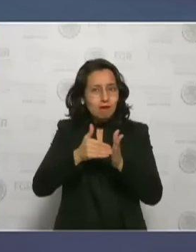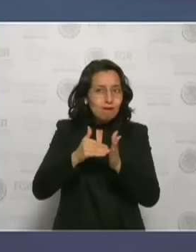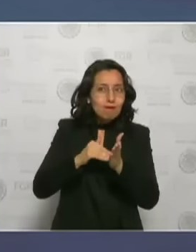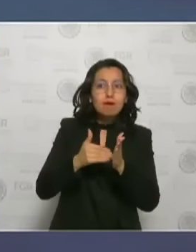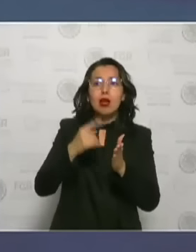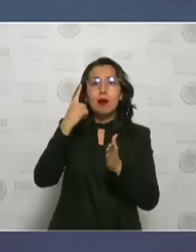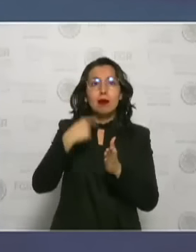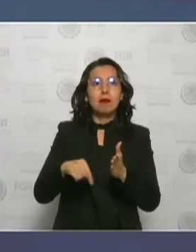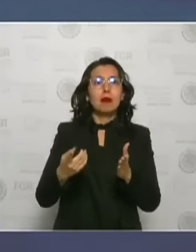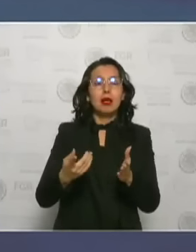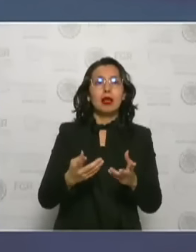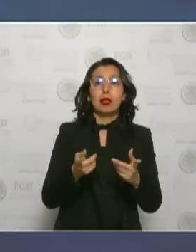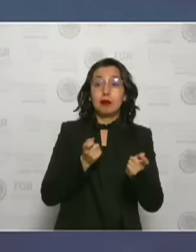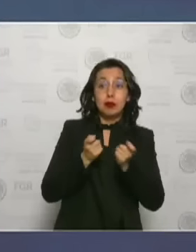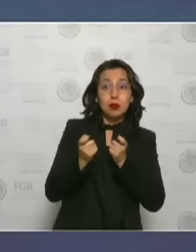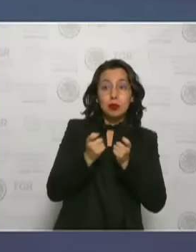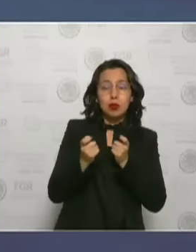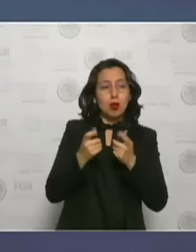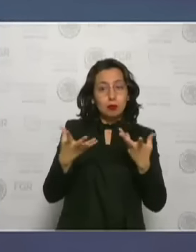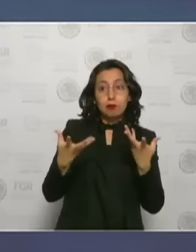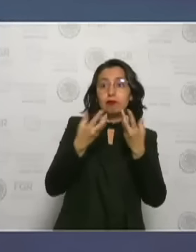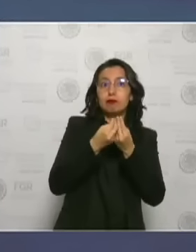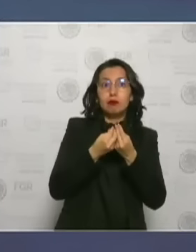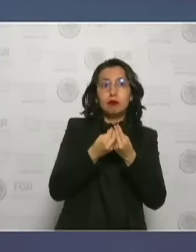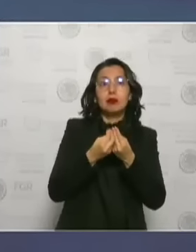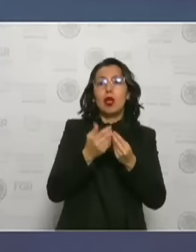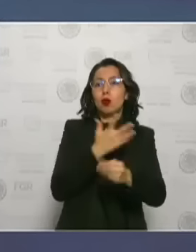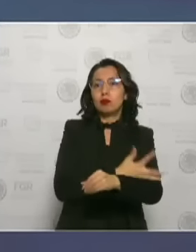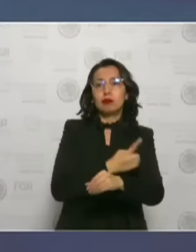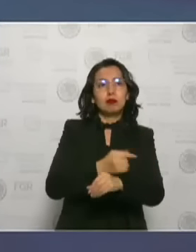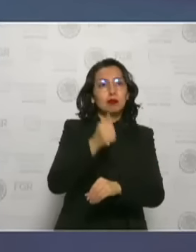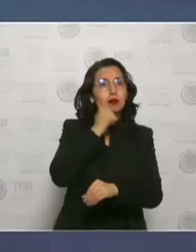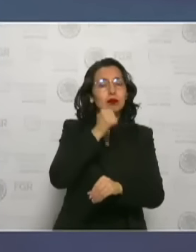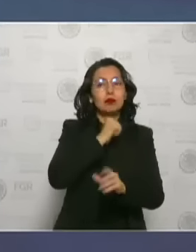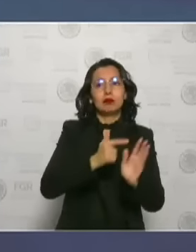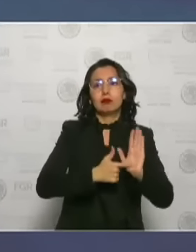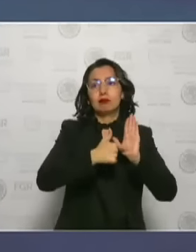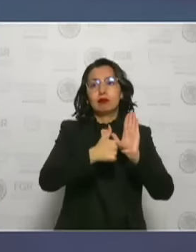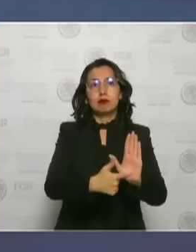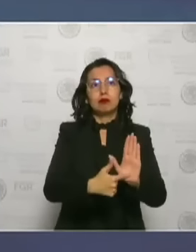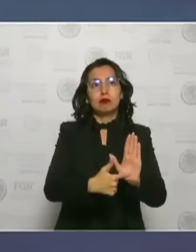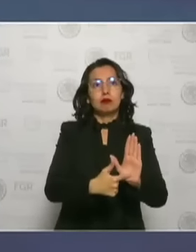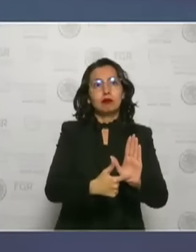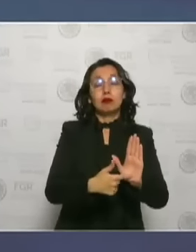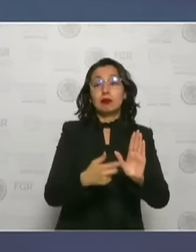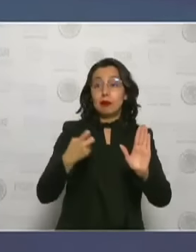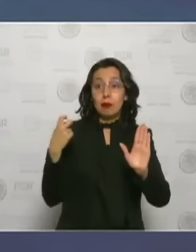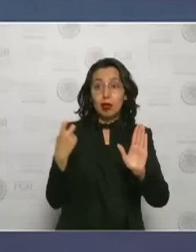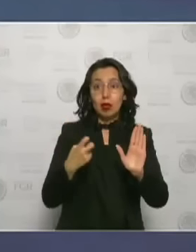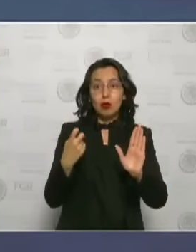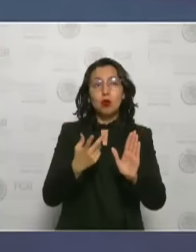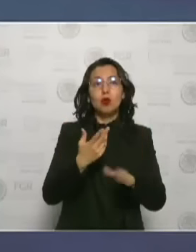integridad, control interno, rendición de cuentas y transparencia diseñada para blindar el actuar